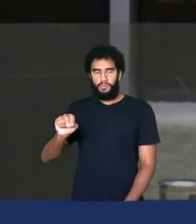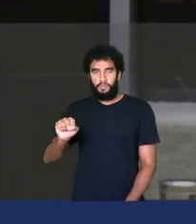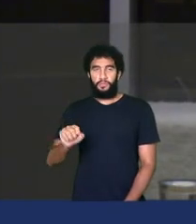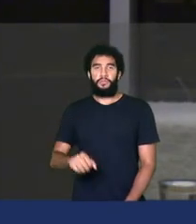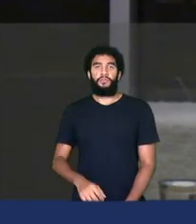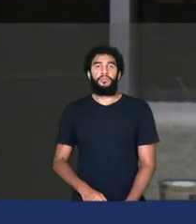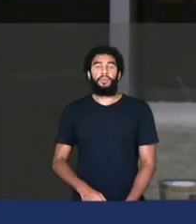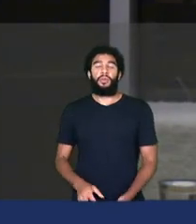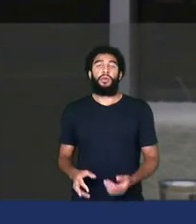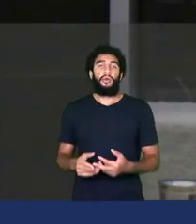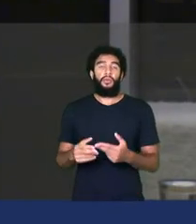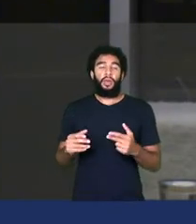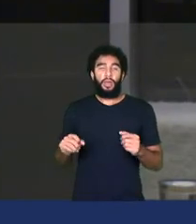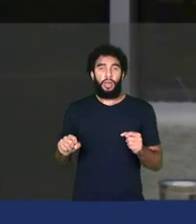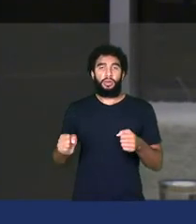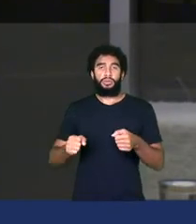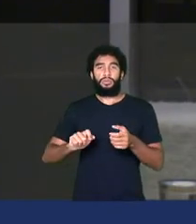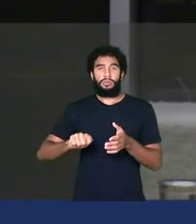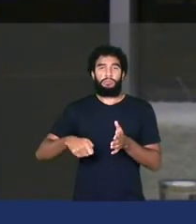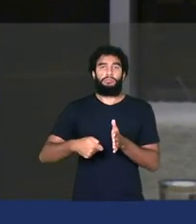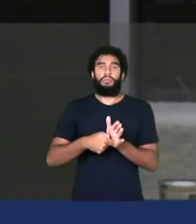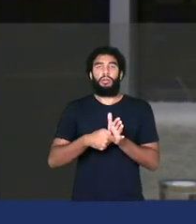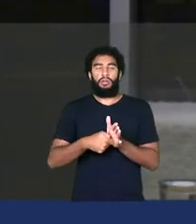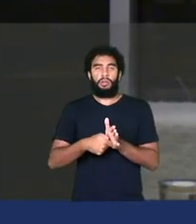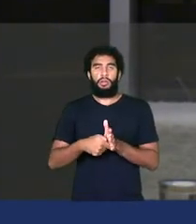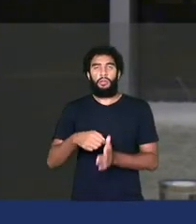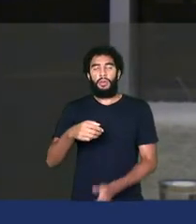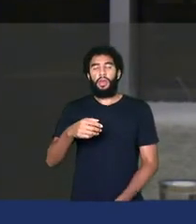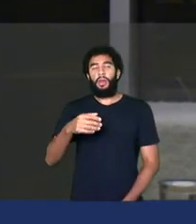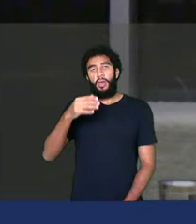ANS. VÁRIAS AÇÕES FORAM ESP TIRADAS PARA IMPEDIR QUE ESSA NATUREZA DO CHAMADO ROL